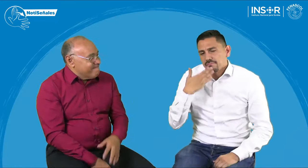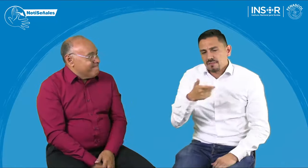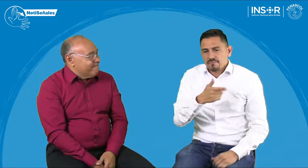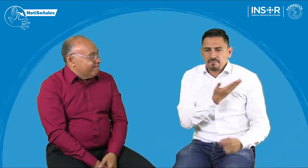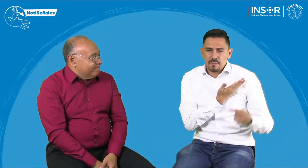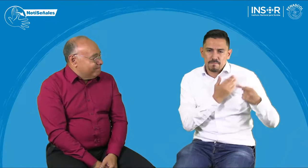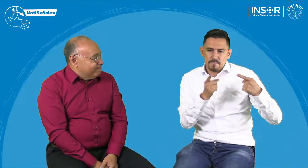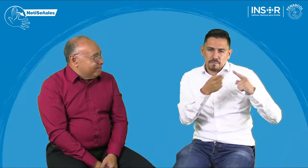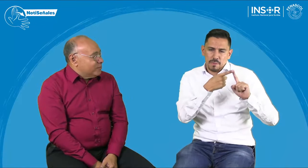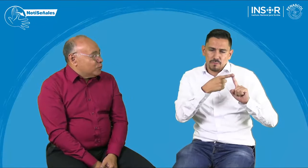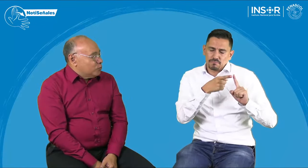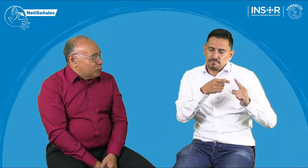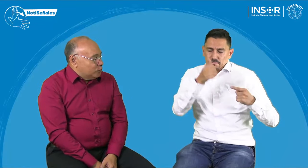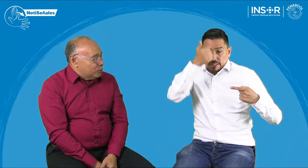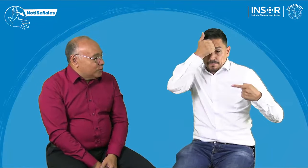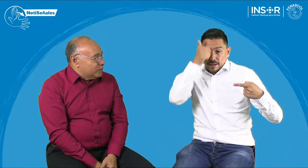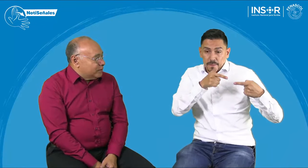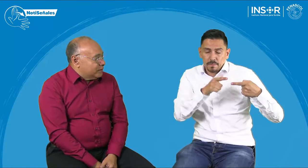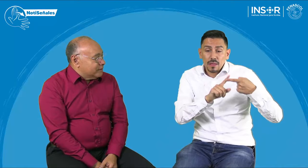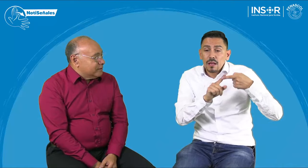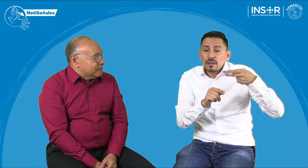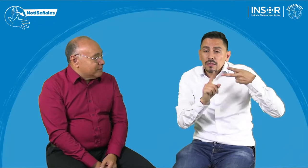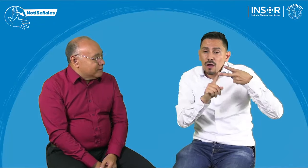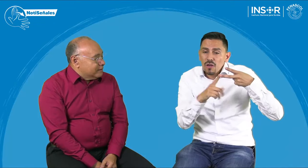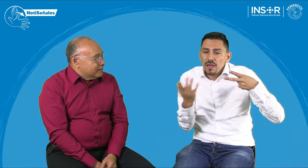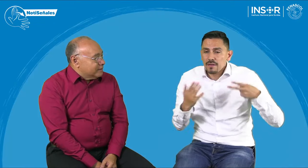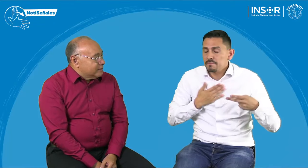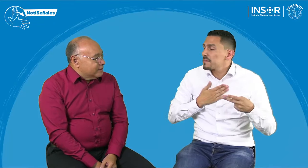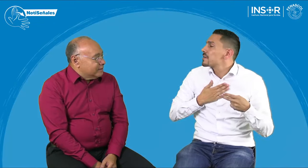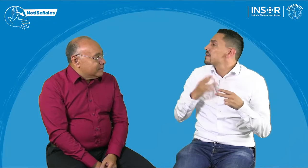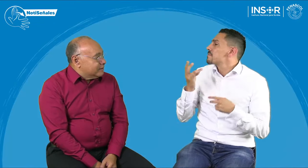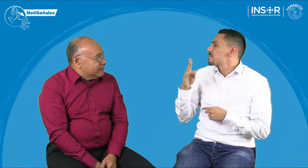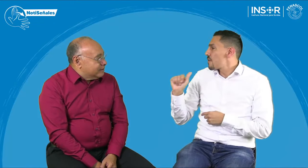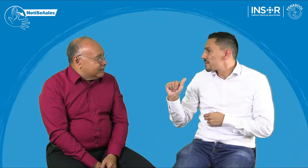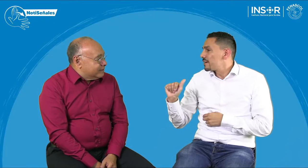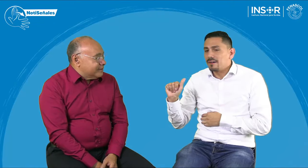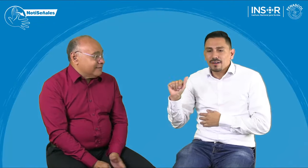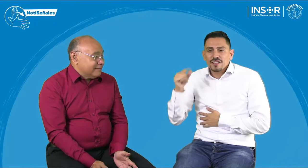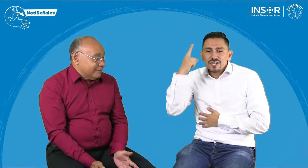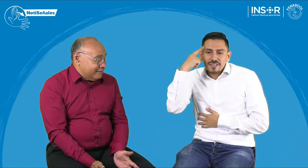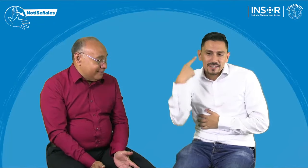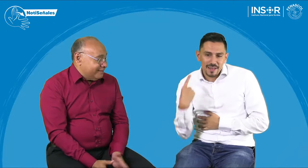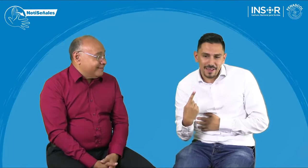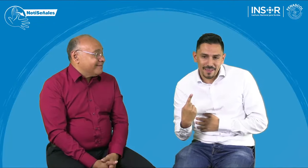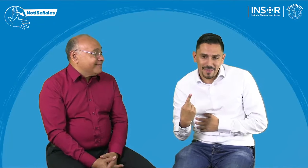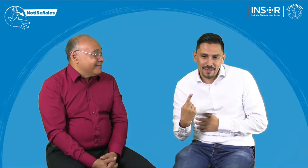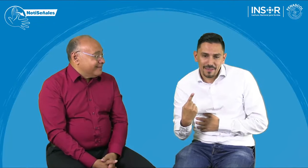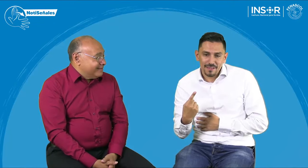dificultades, las barreras, si le decían que no, ella buscaba las alternativas, gracias a mi